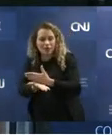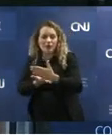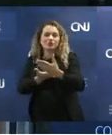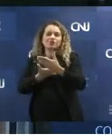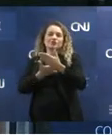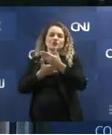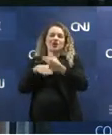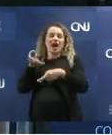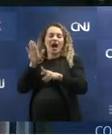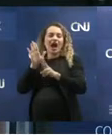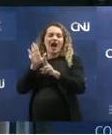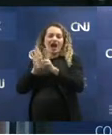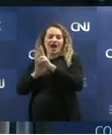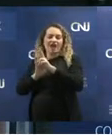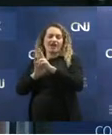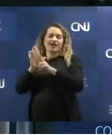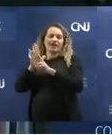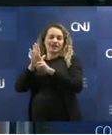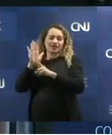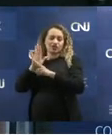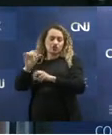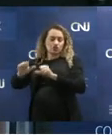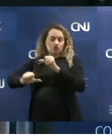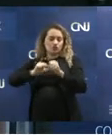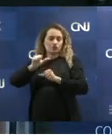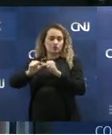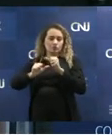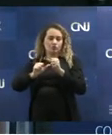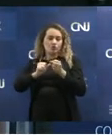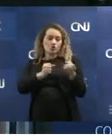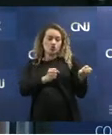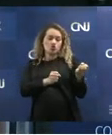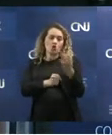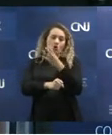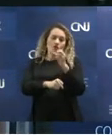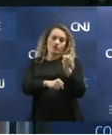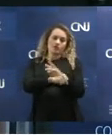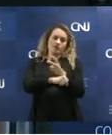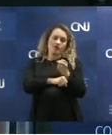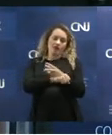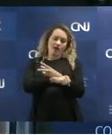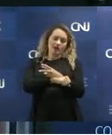numa eventual criação de novas vagas, o Ministério Público nobre a instituição